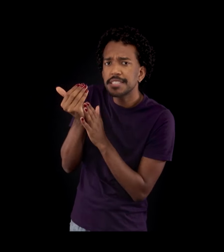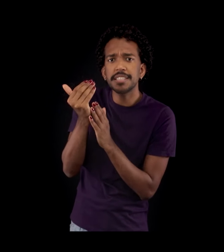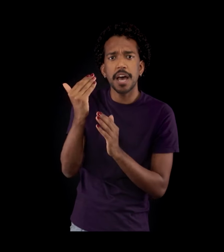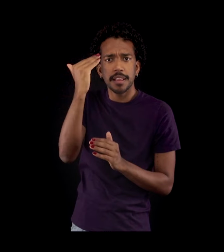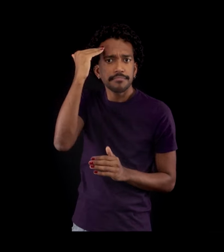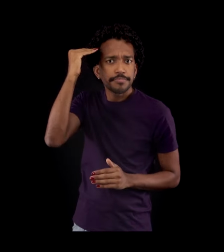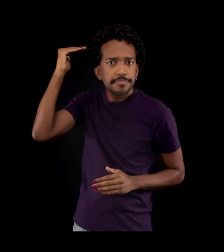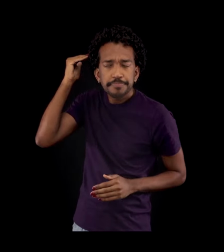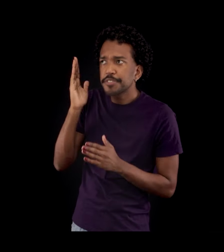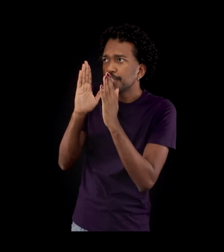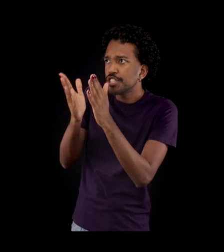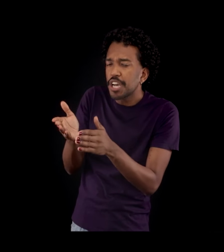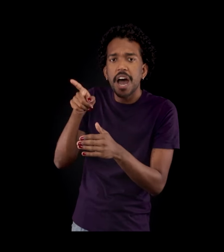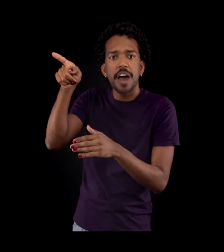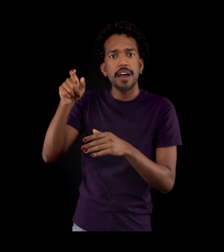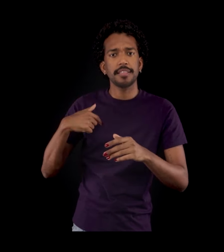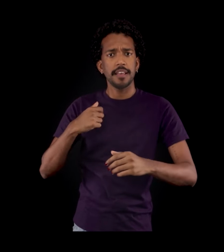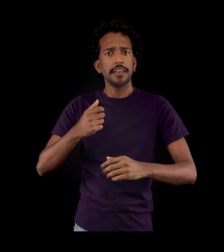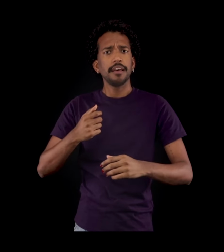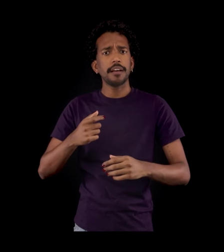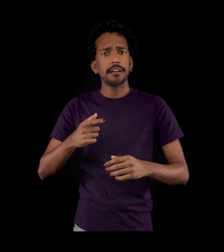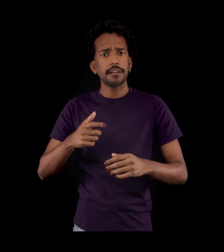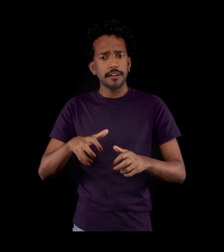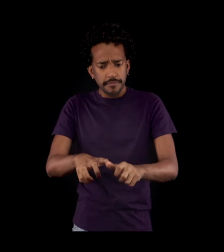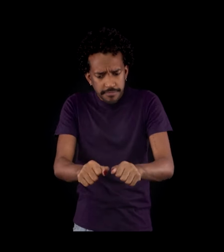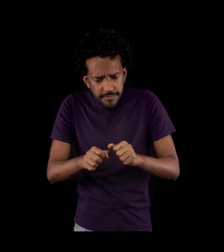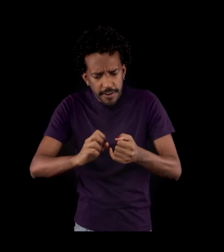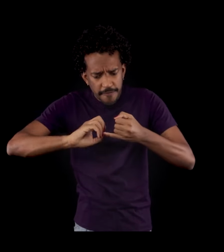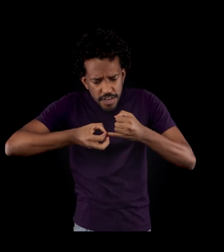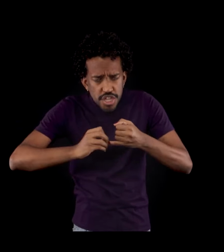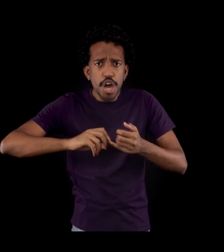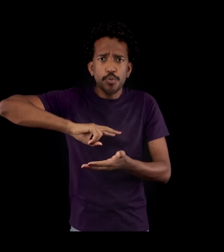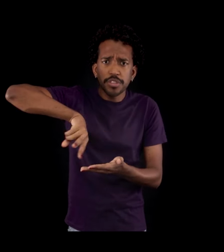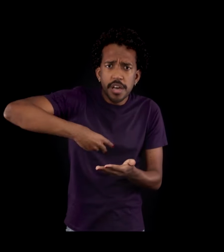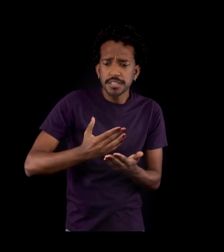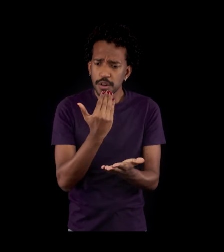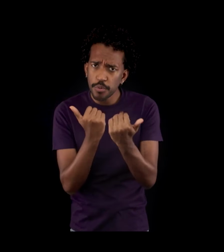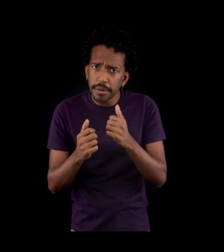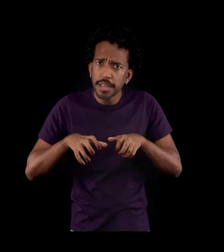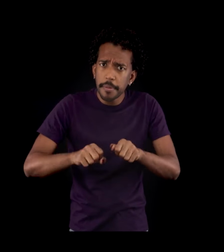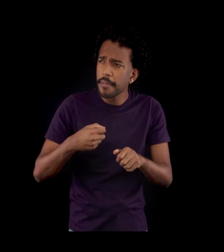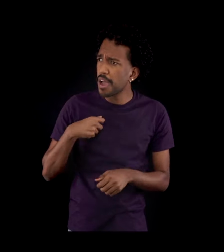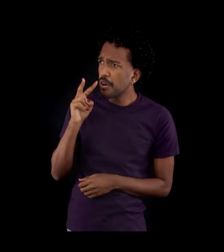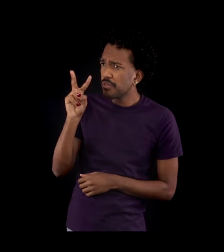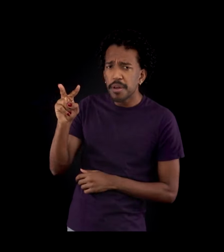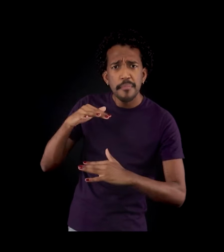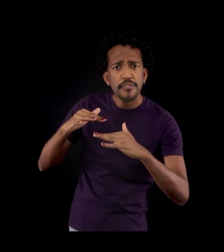a comida, ralando o feijão na pedra, daí disse “olha, eu faço com movimento”,